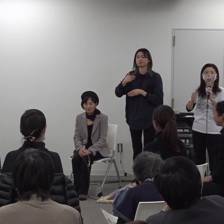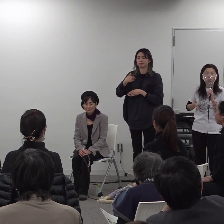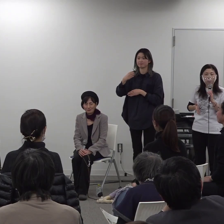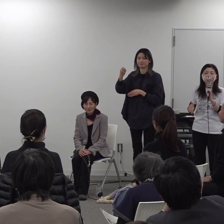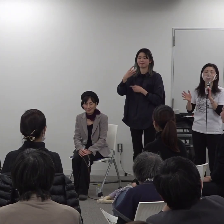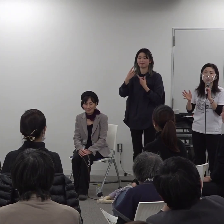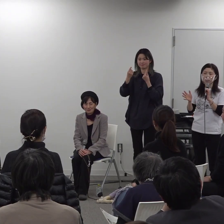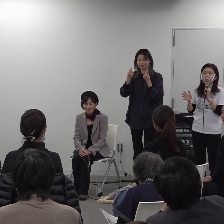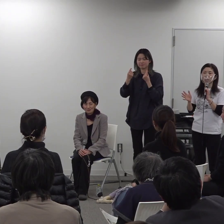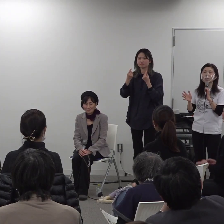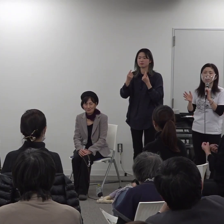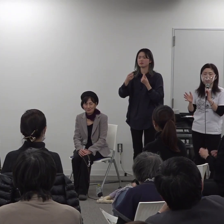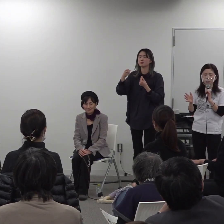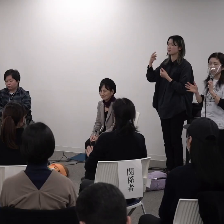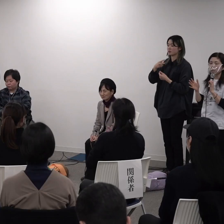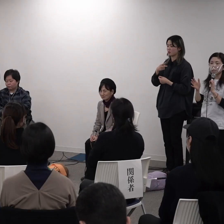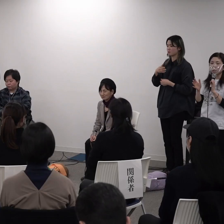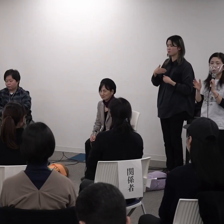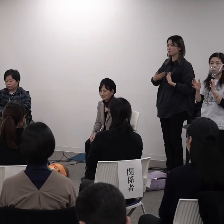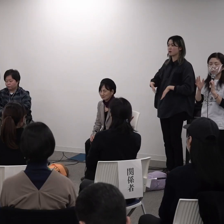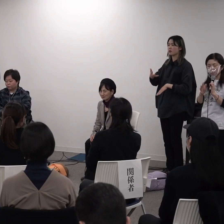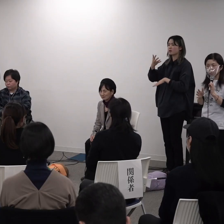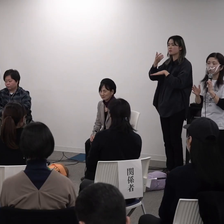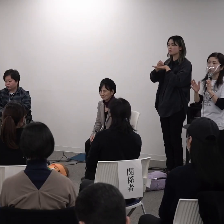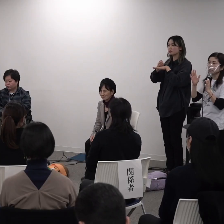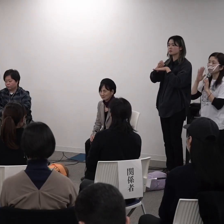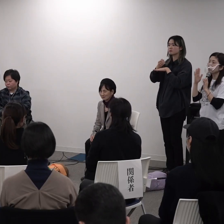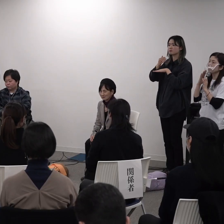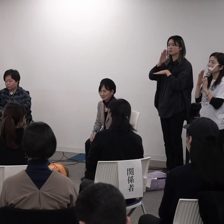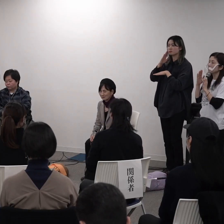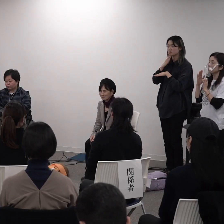生まれつきだったり小さい頃に聞こえ なくなった方